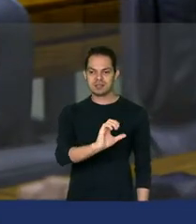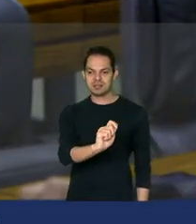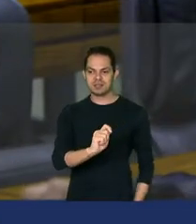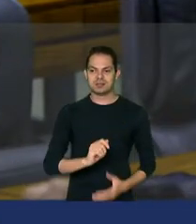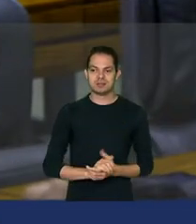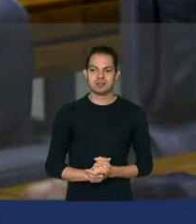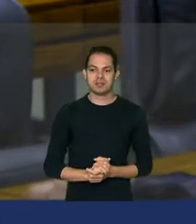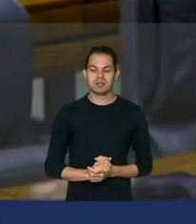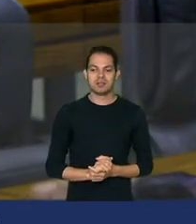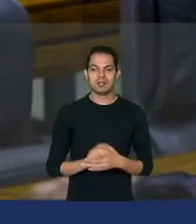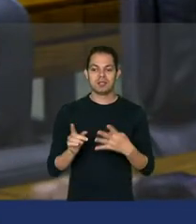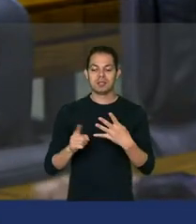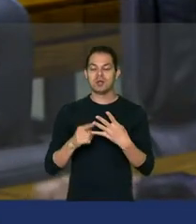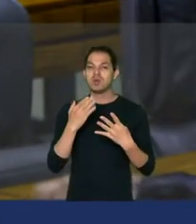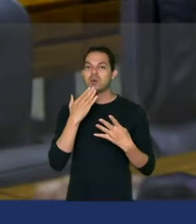DE LICENÇA. E VAMOS TER UMA MODALIDADE, QUE SÃO AS